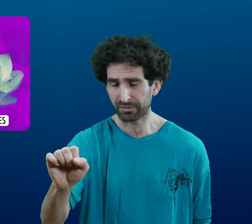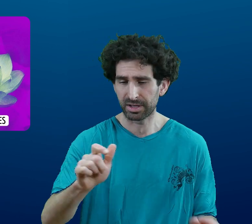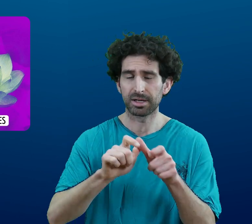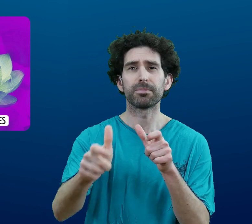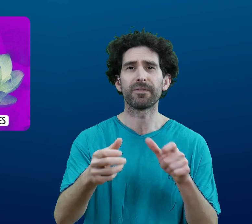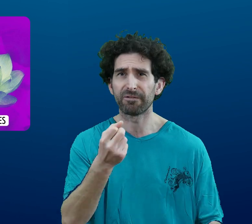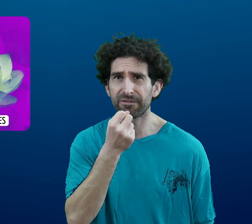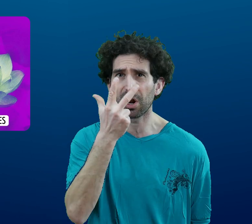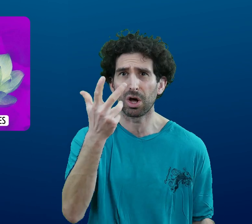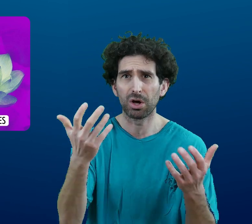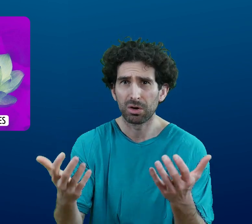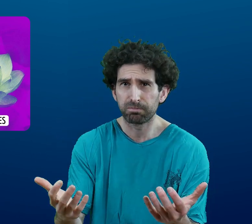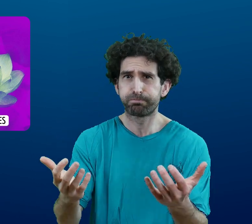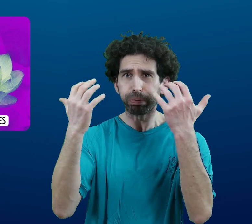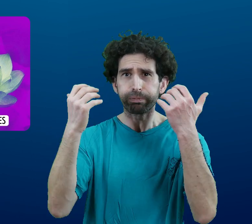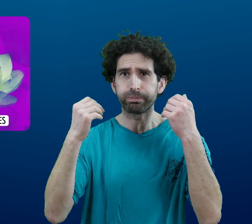Les fleurs en ressortent plus nettement.